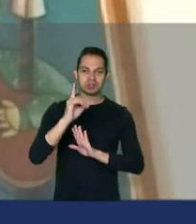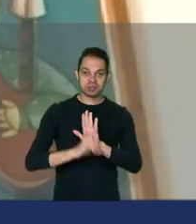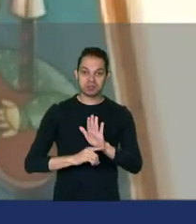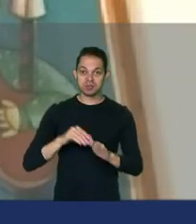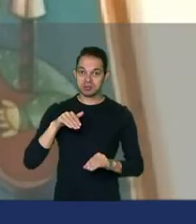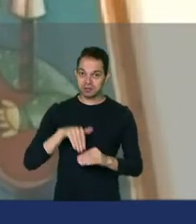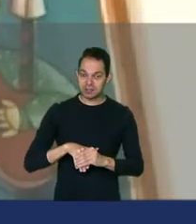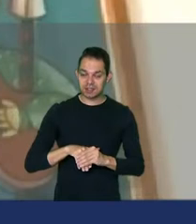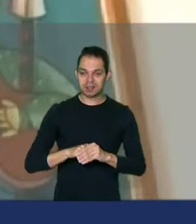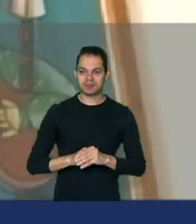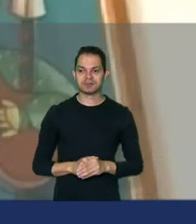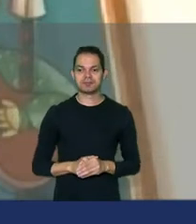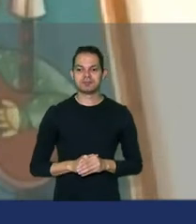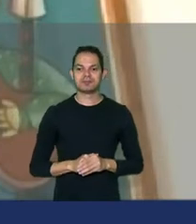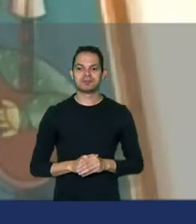MULHERES BRASILEIRAS. OU SEJA, ENTRE OUTROS DIREITOS, O